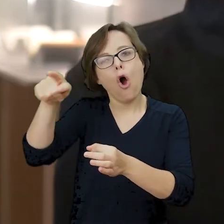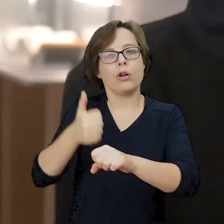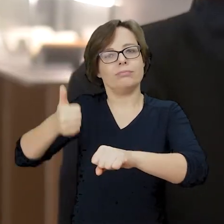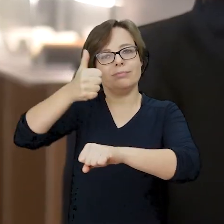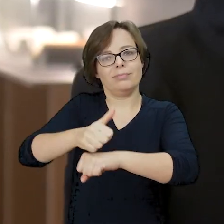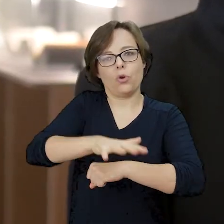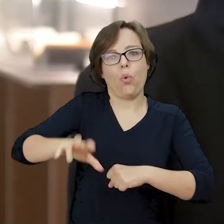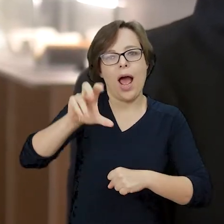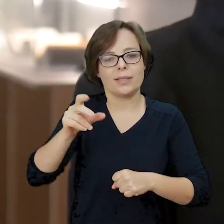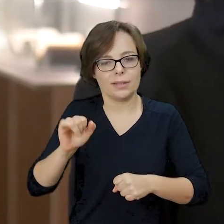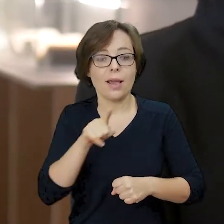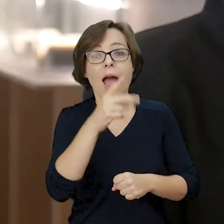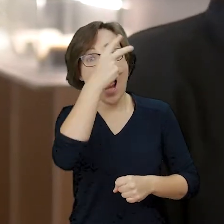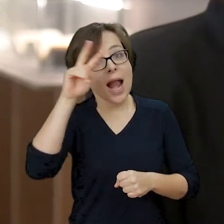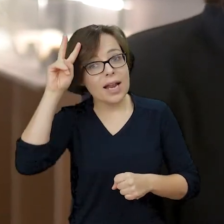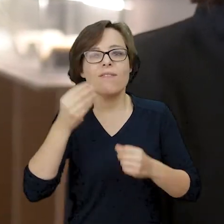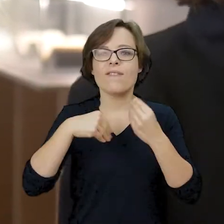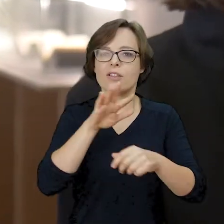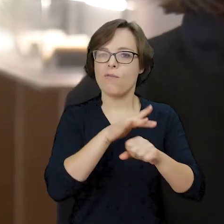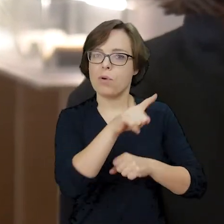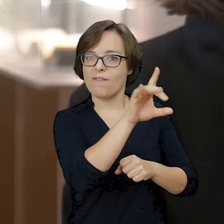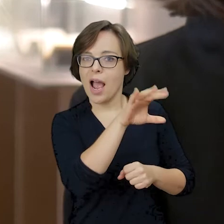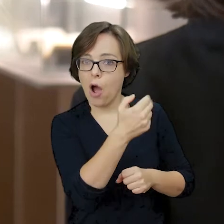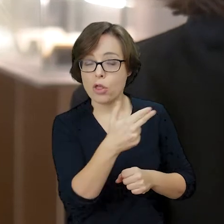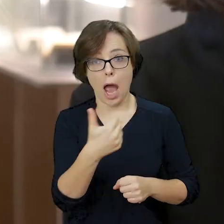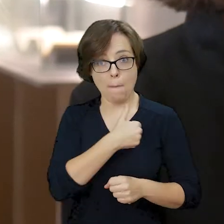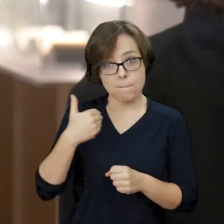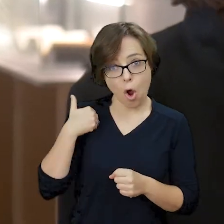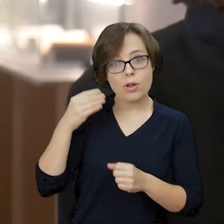Na Litwie silniejsze były wpływy Gaona, a w Polsce centralnej Dow Bera.